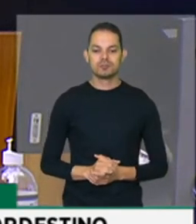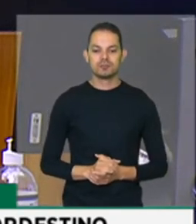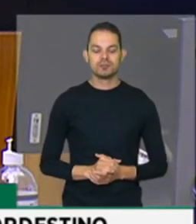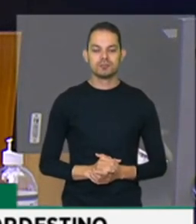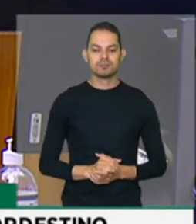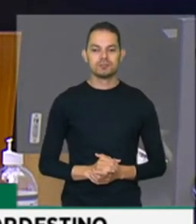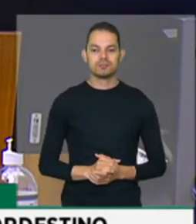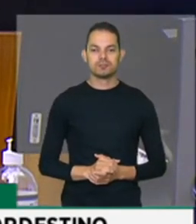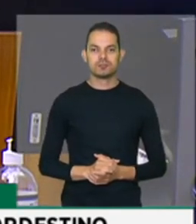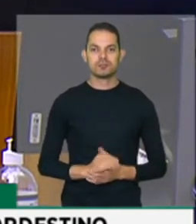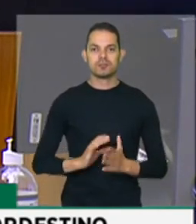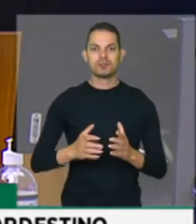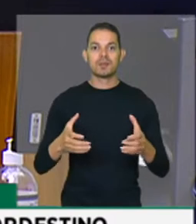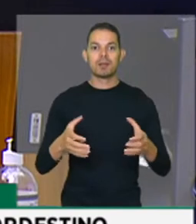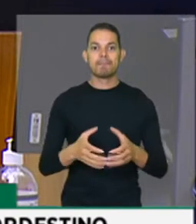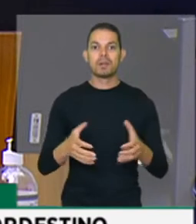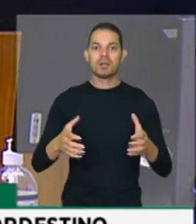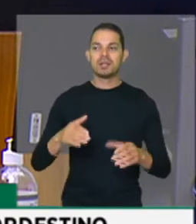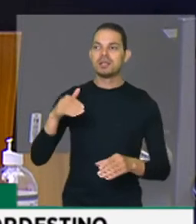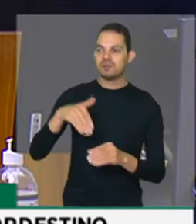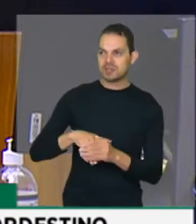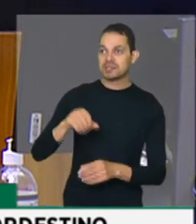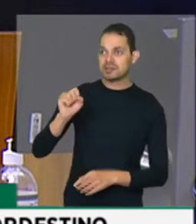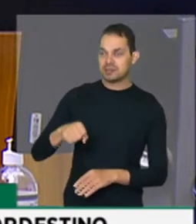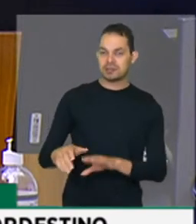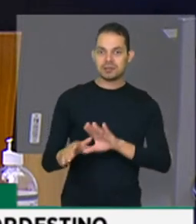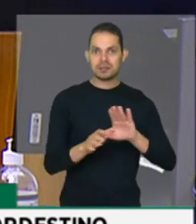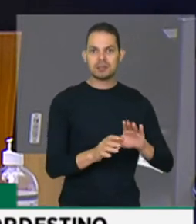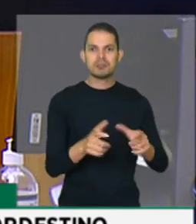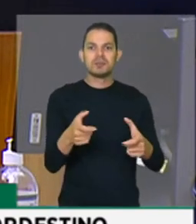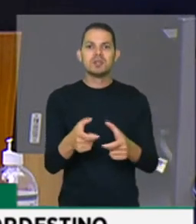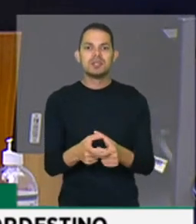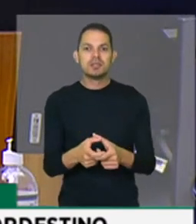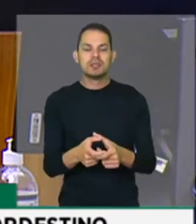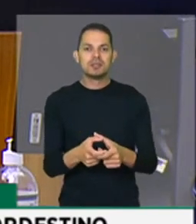NÃO É RETIRADA. -- [PRESIDENTE]: MAIORIA? -- [DEPUTADO]: MAIORIA SIM. [PRESIDENTE]: MINORIA? [SOA A CAMPAINHA].